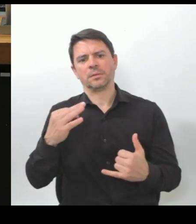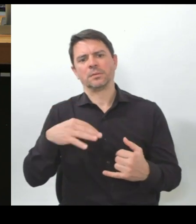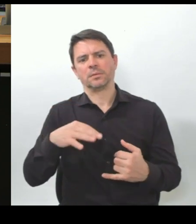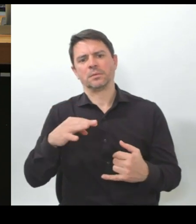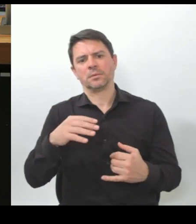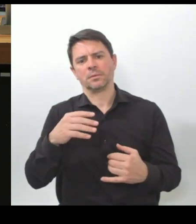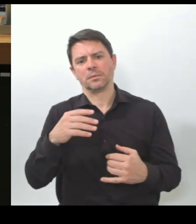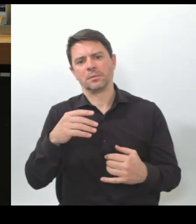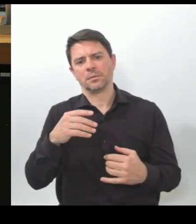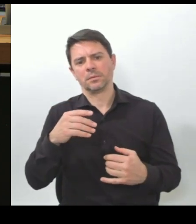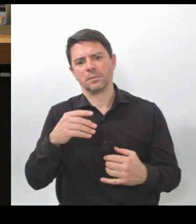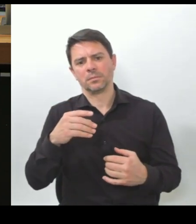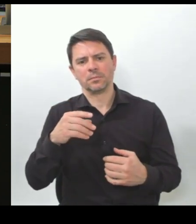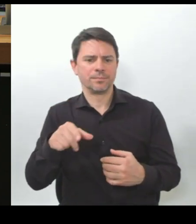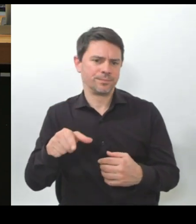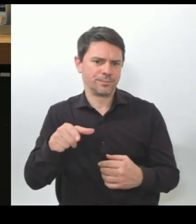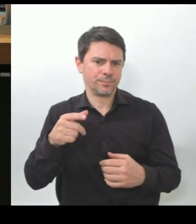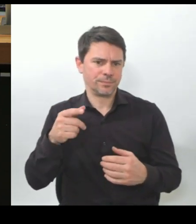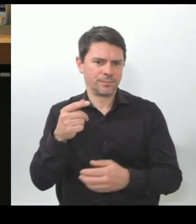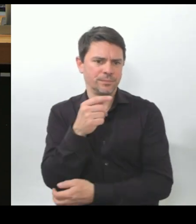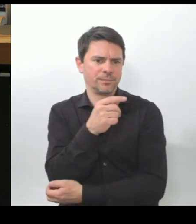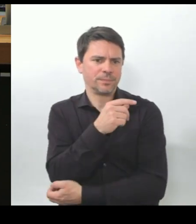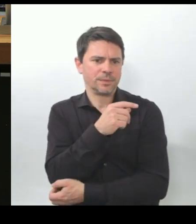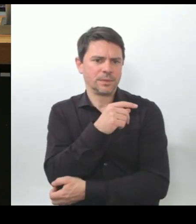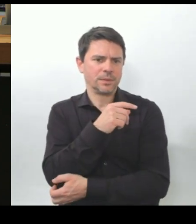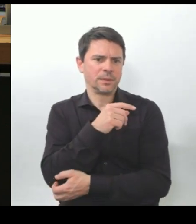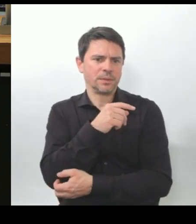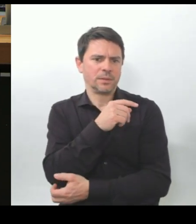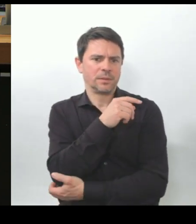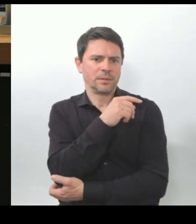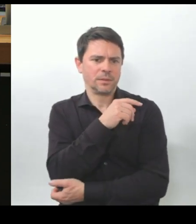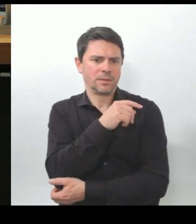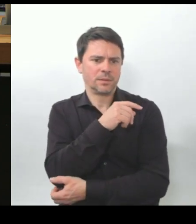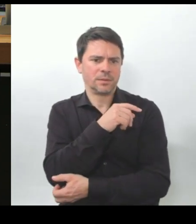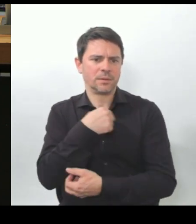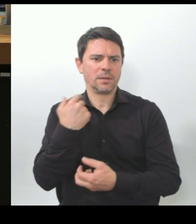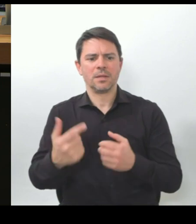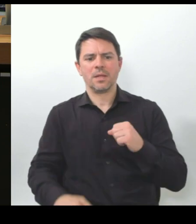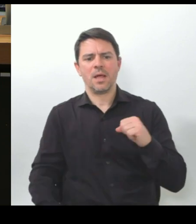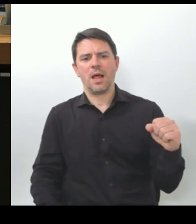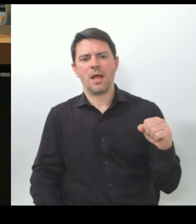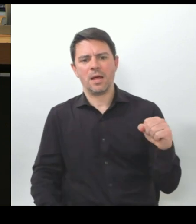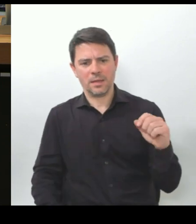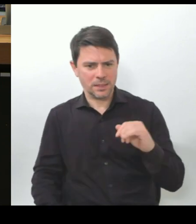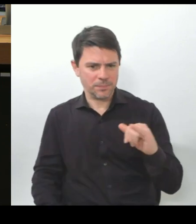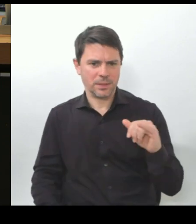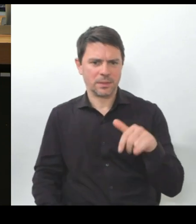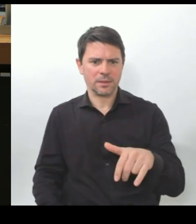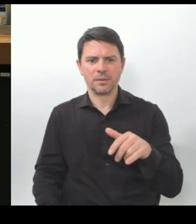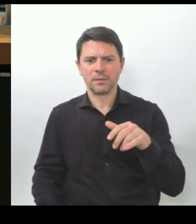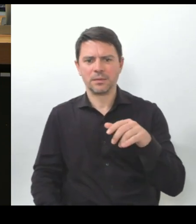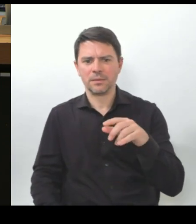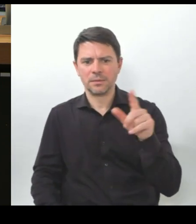Schiene und auf dem Radweg, so haben wir ein vernünftiges Mobilitätskonzept für den Osten für eine leistungsfähige